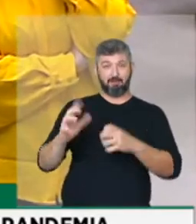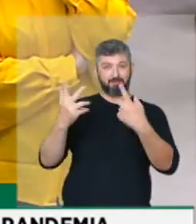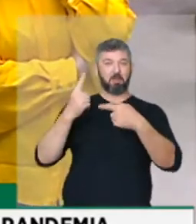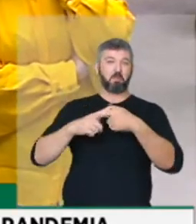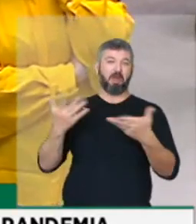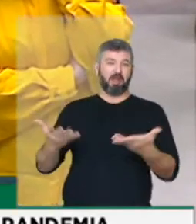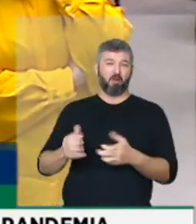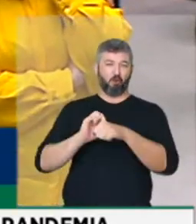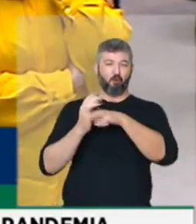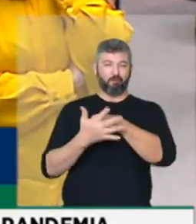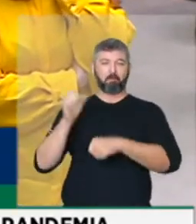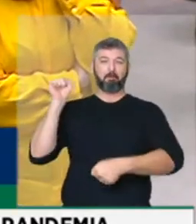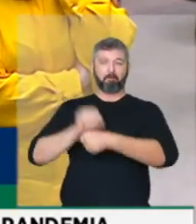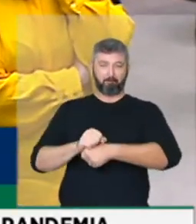PRECISA SEGUIR HONRANDO SUAS DESPESAS ATÉ QUE SUAS